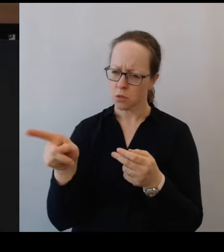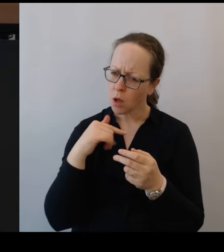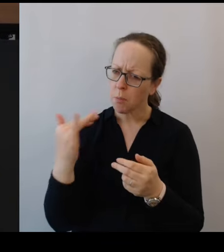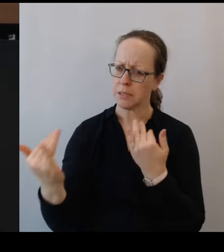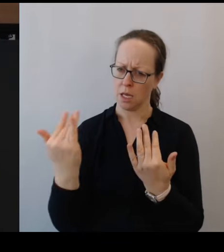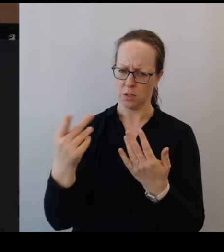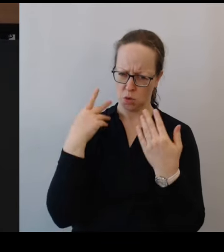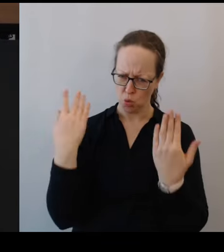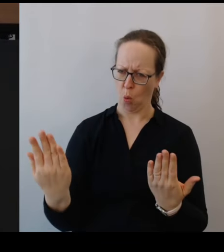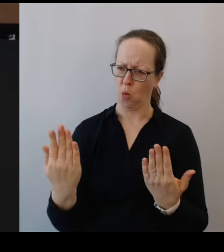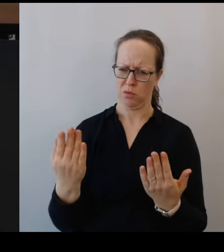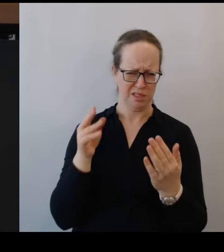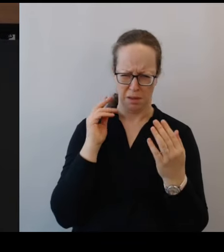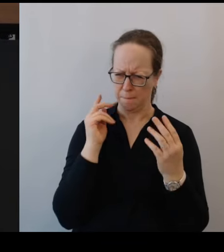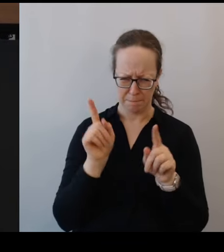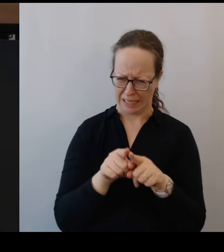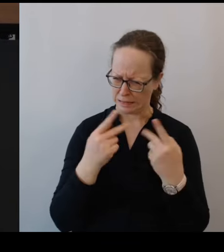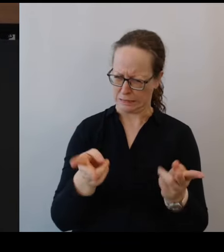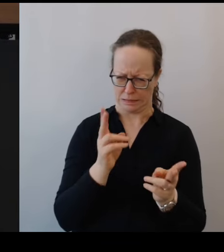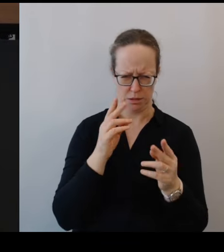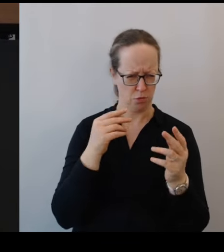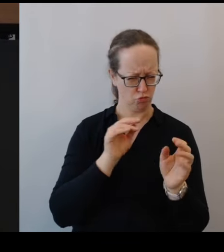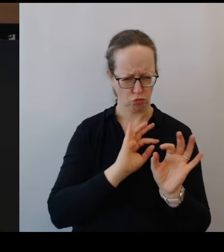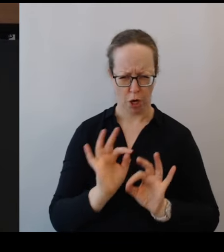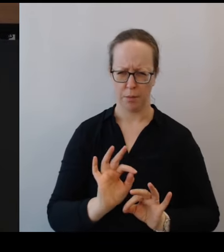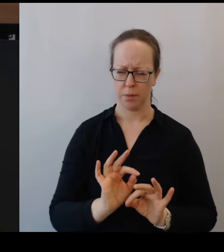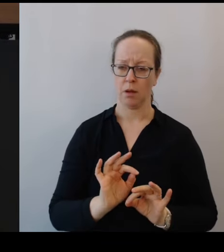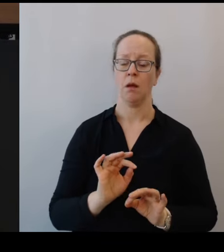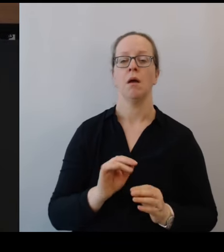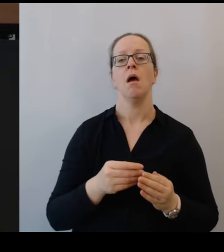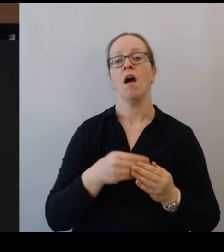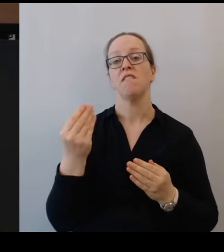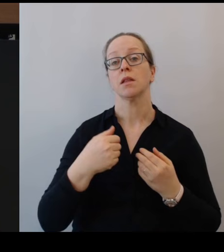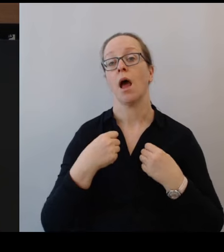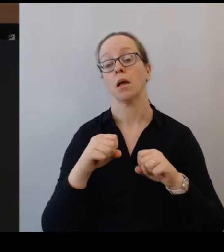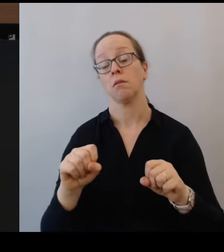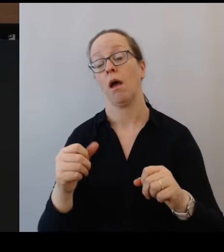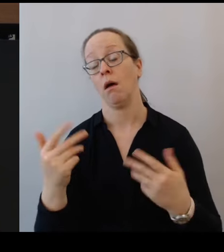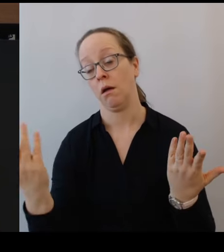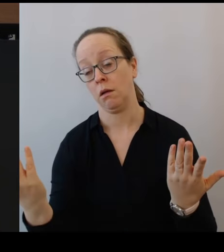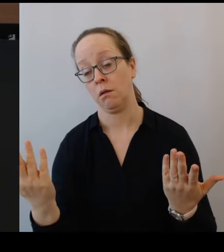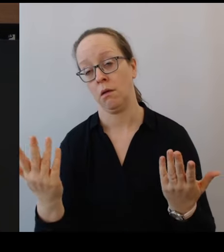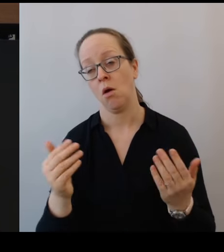oder irgendwie fairen Argumenten. Das ist bei Ihnen leider nicht zu finden. (Beifall)